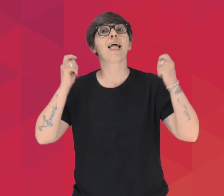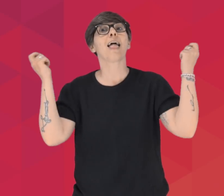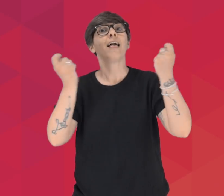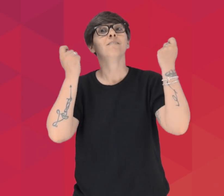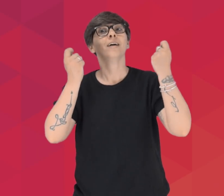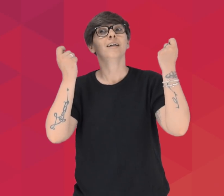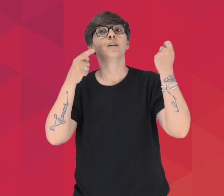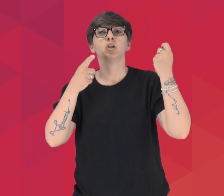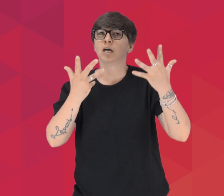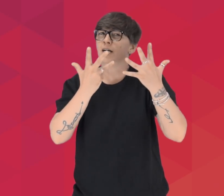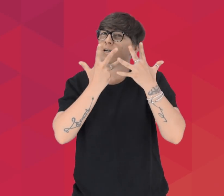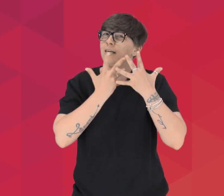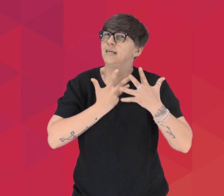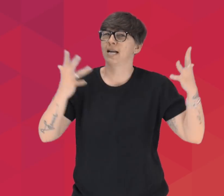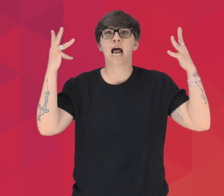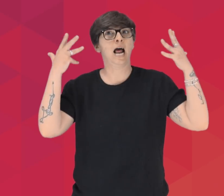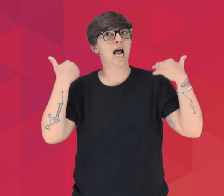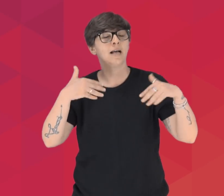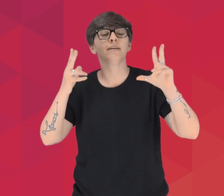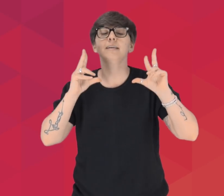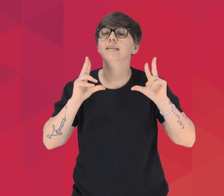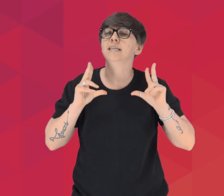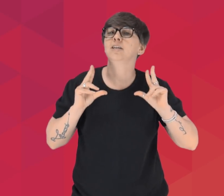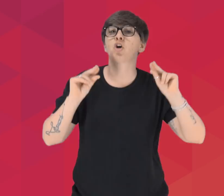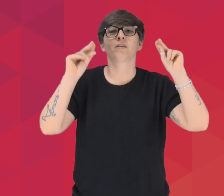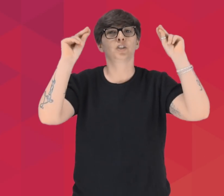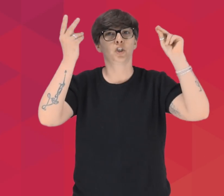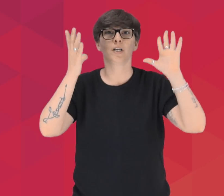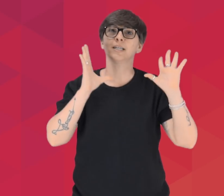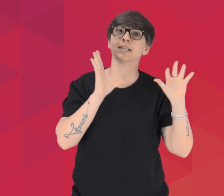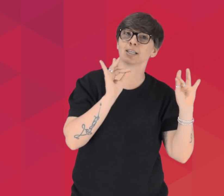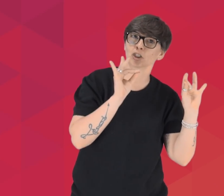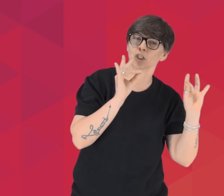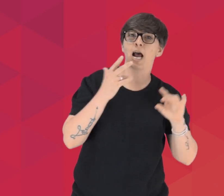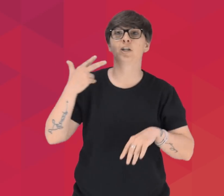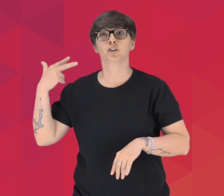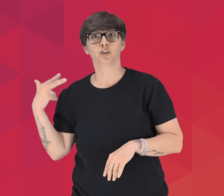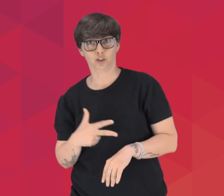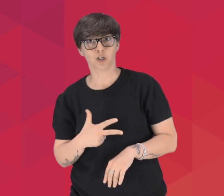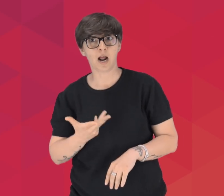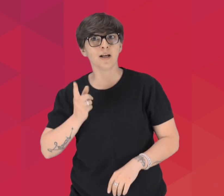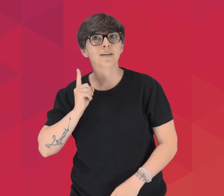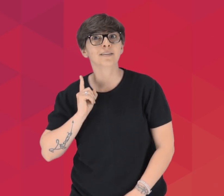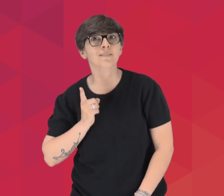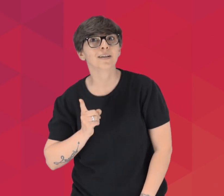Il più grande evento sull’Innovazione Digitale e Sociale sta arrivando...